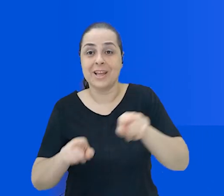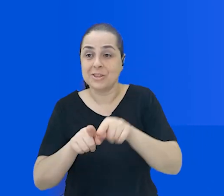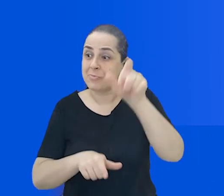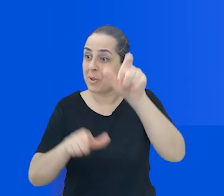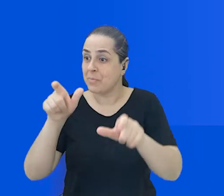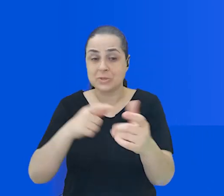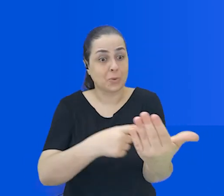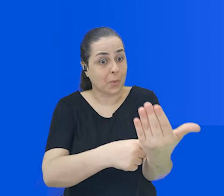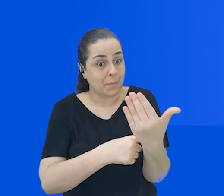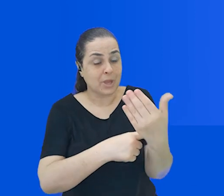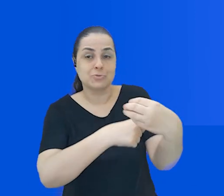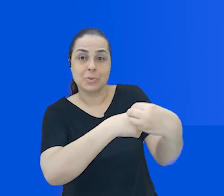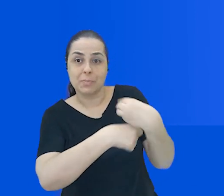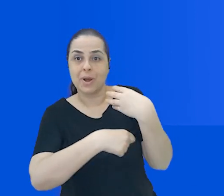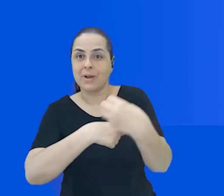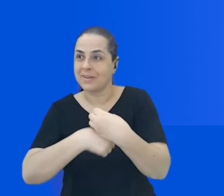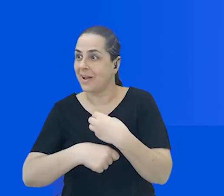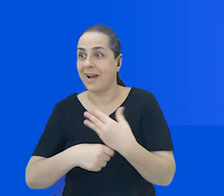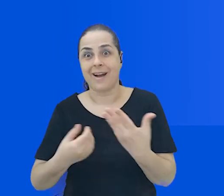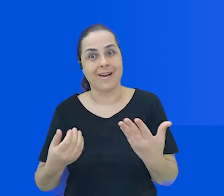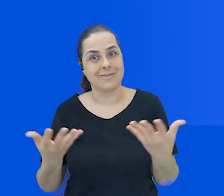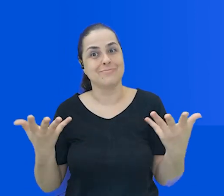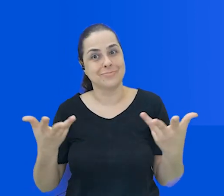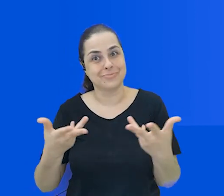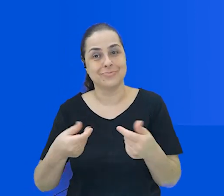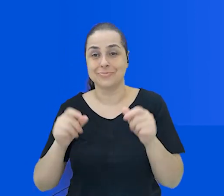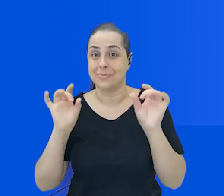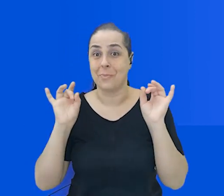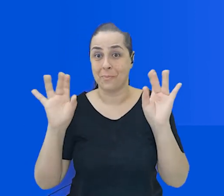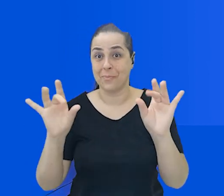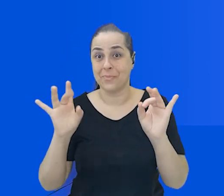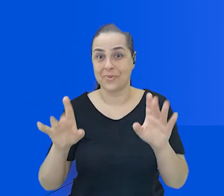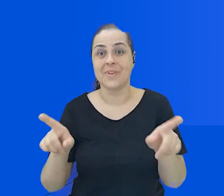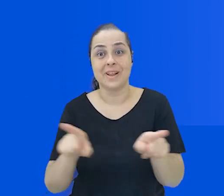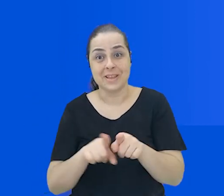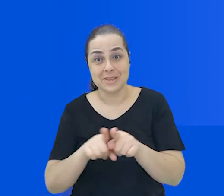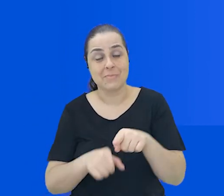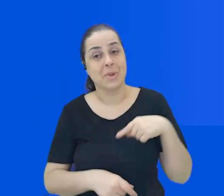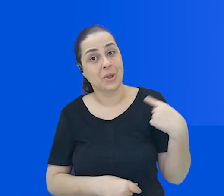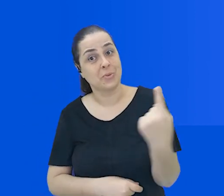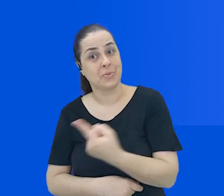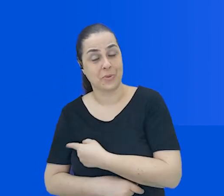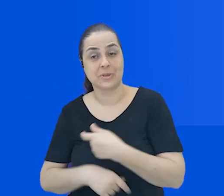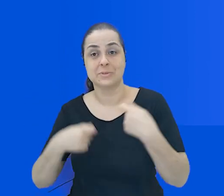isso acho que é um super privilégio. Investir nas relações também é um processo de cuidado da gente mesmo